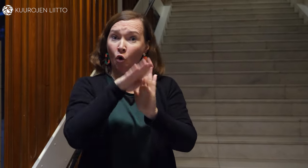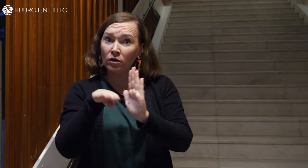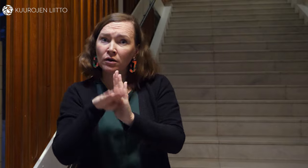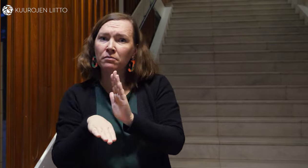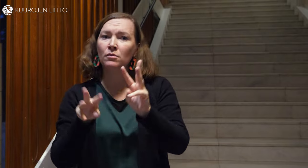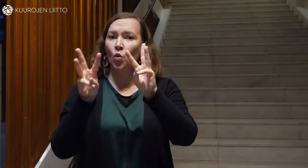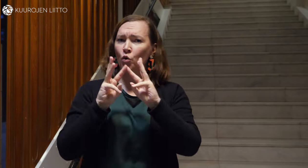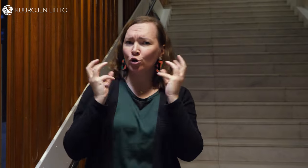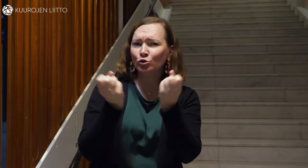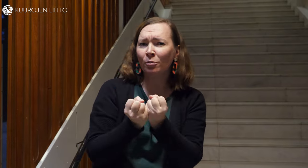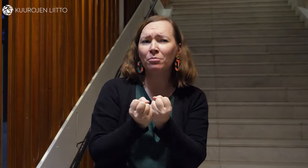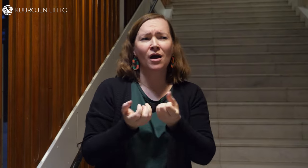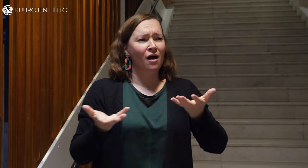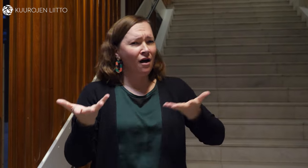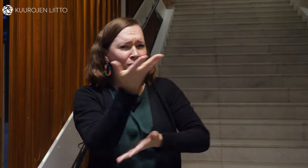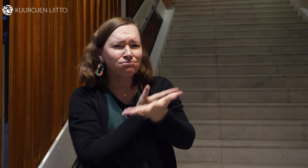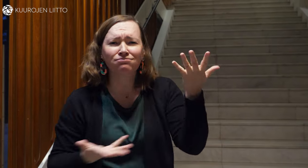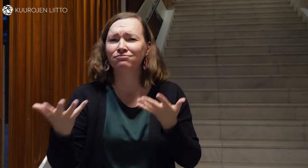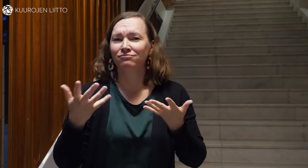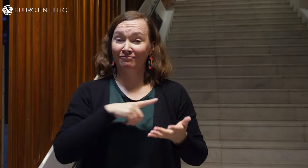sekä muuta ohjelmaa, workshopeja sekä yleistä sosialisointia.